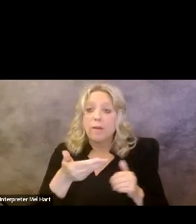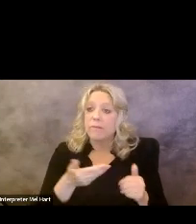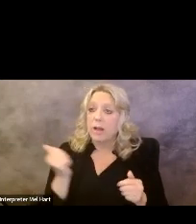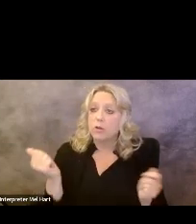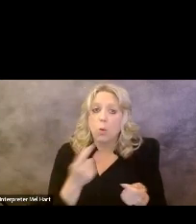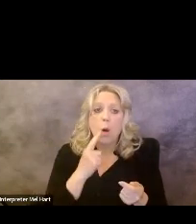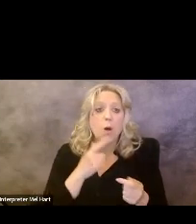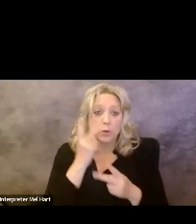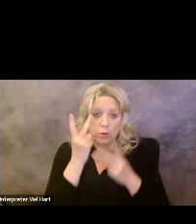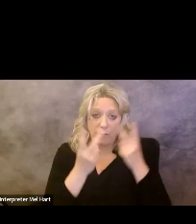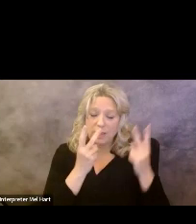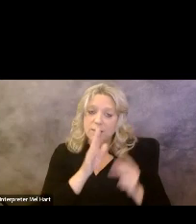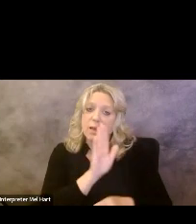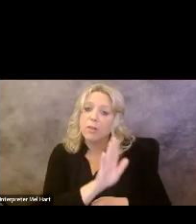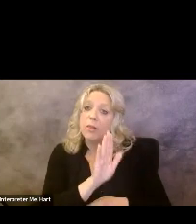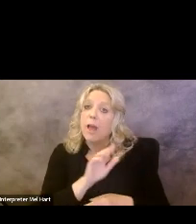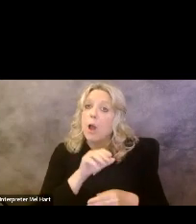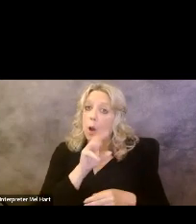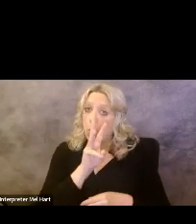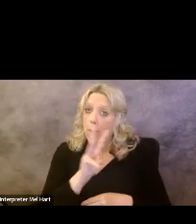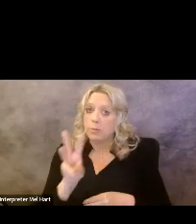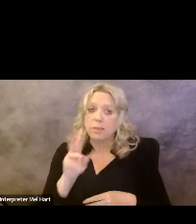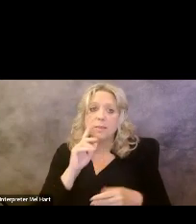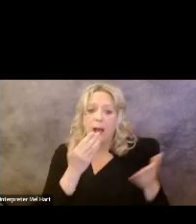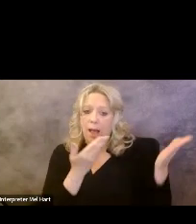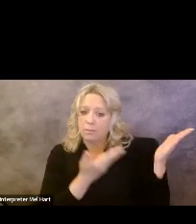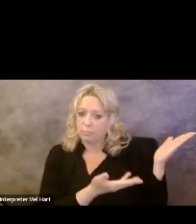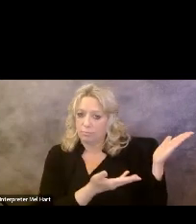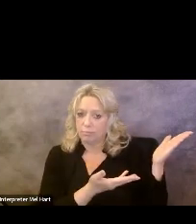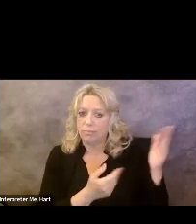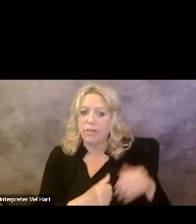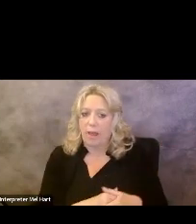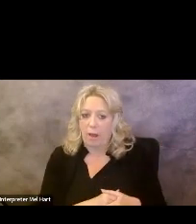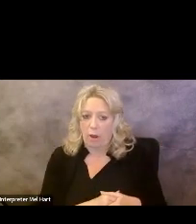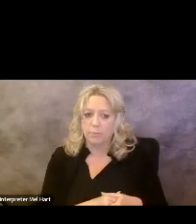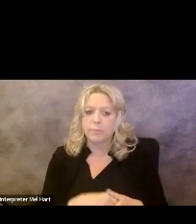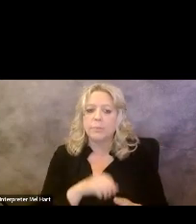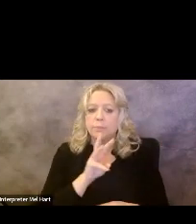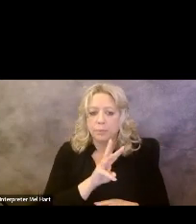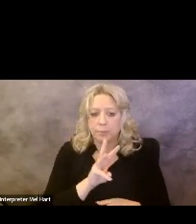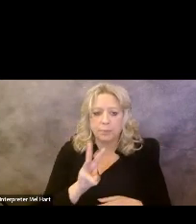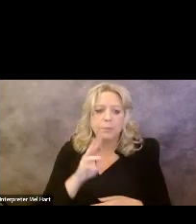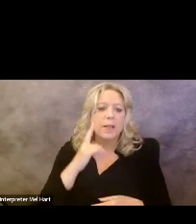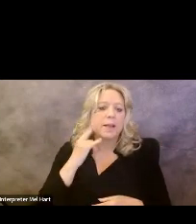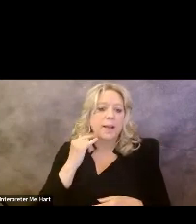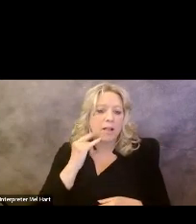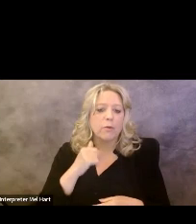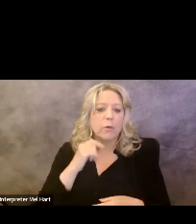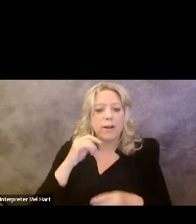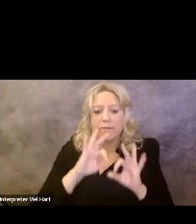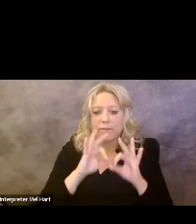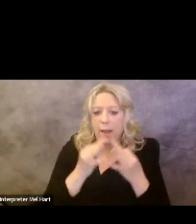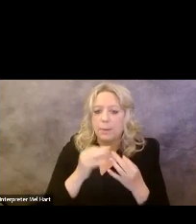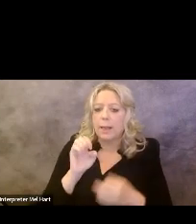www.californiafamilyempowermentcenters.org, los enlaces también estan en el chat para obtener más información